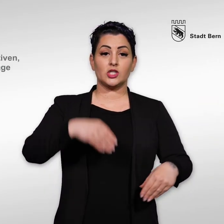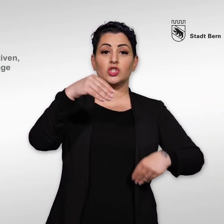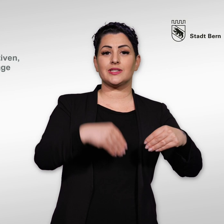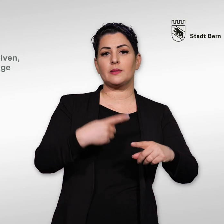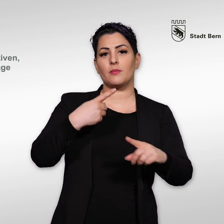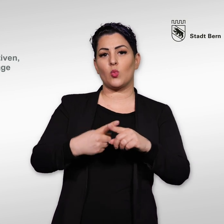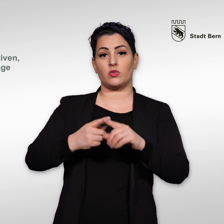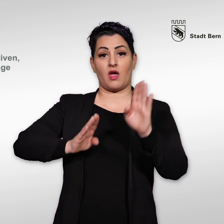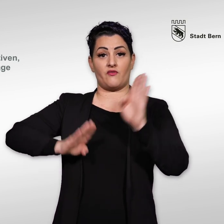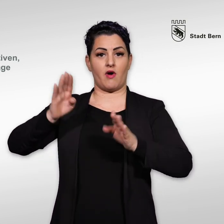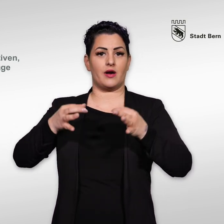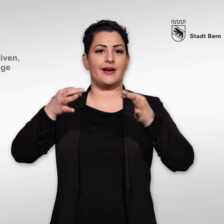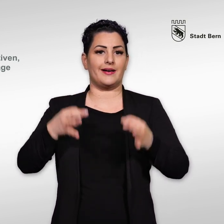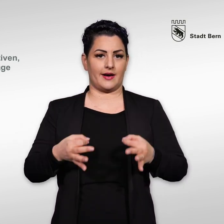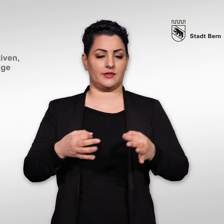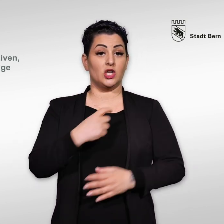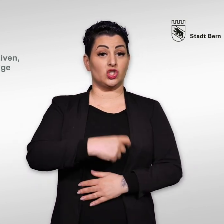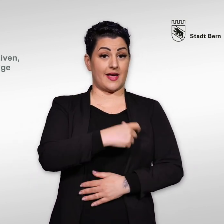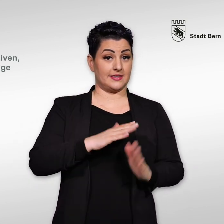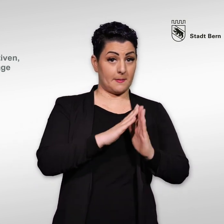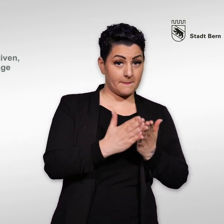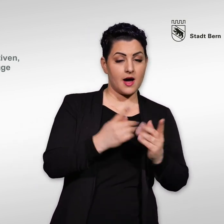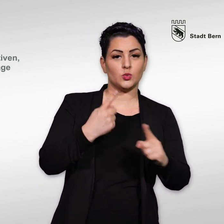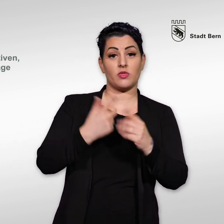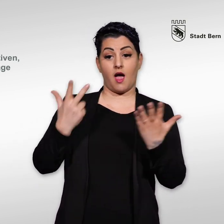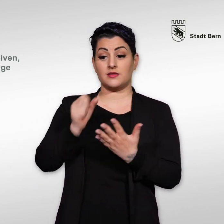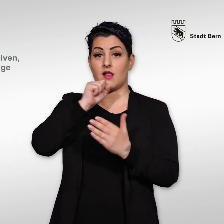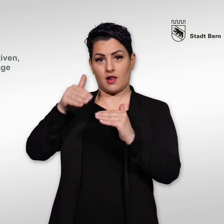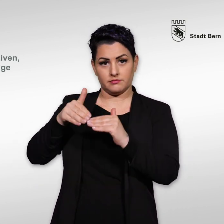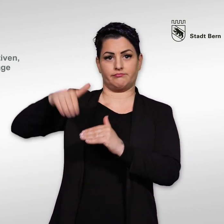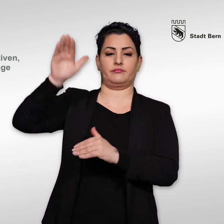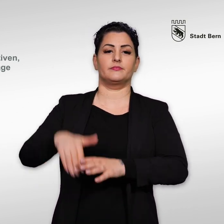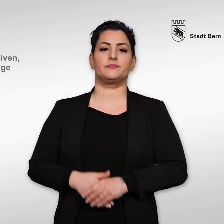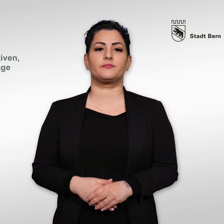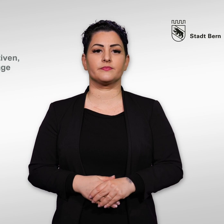Stimm- und Wahlrecht: Schweizer Pass und über 18 Jahre alt